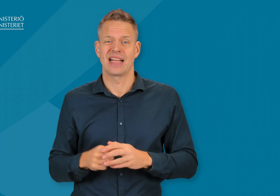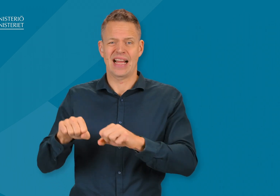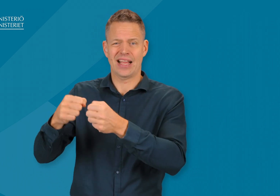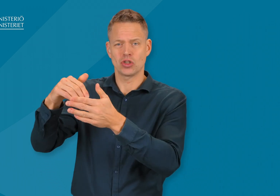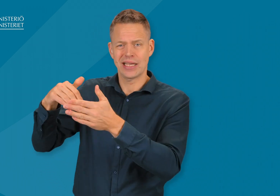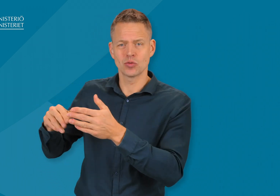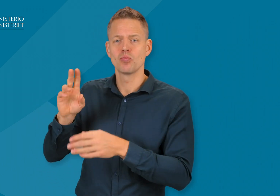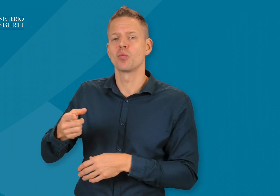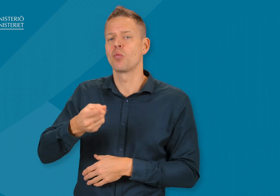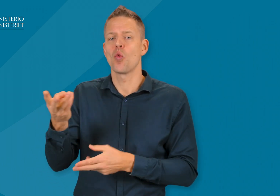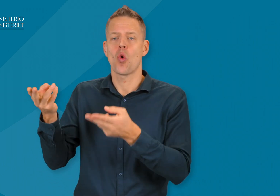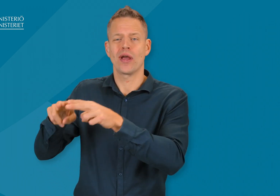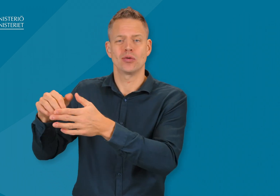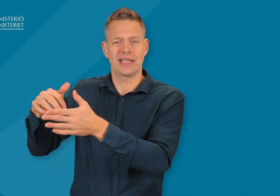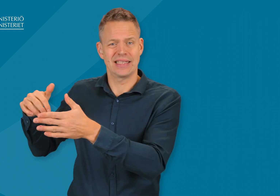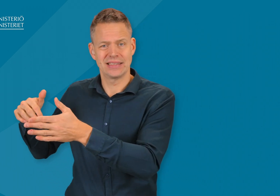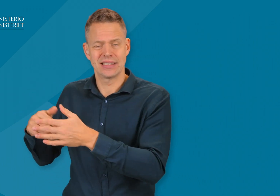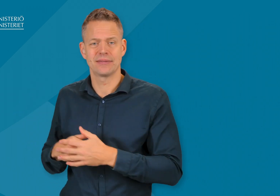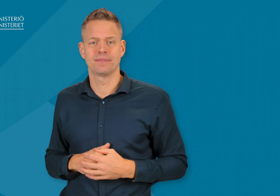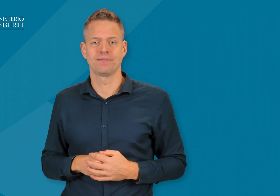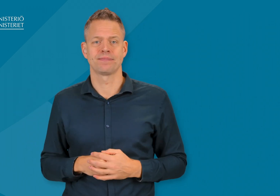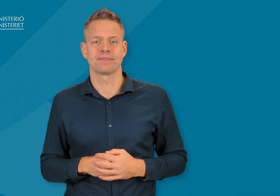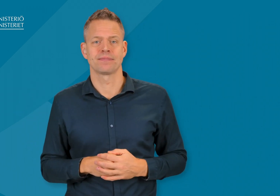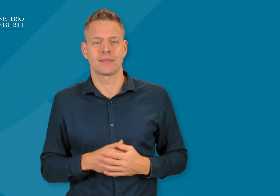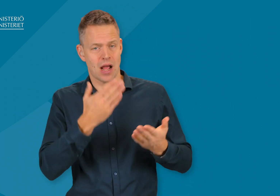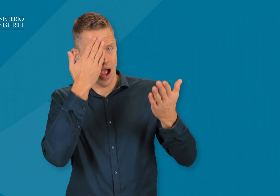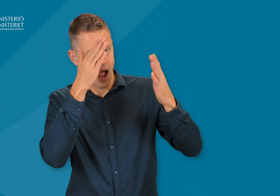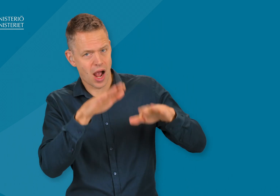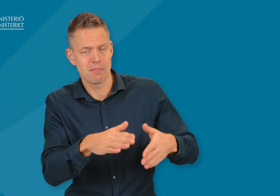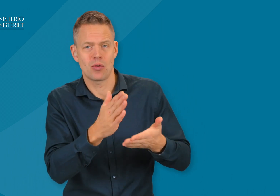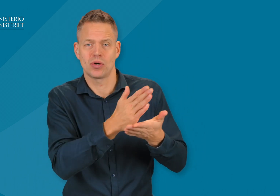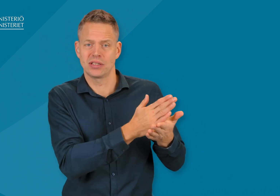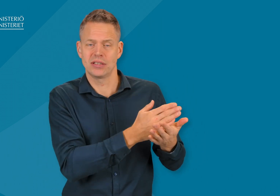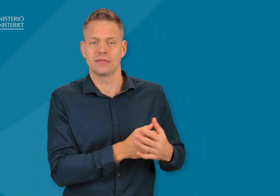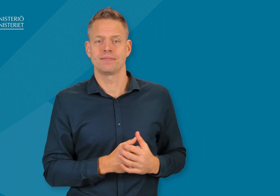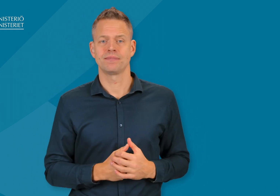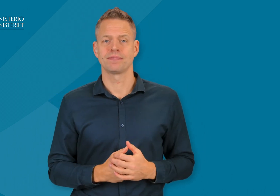• rikosrekisteri ja muut oikeusrekisterit • armahdusasiat